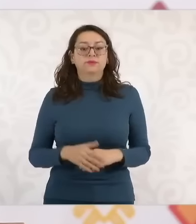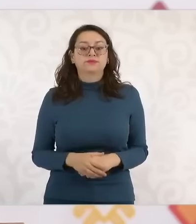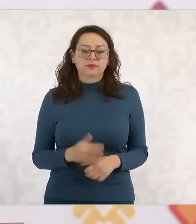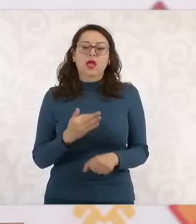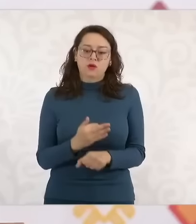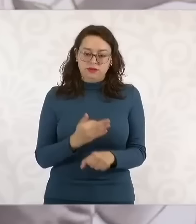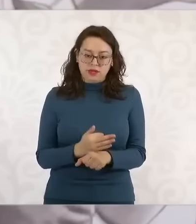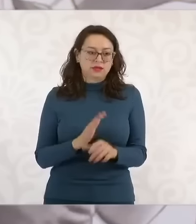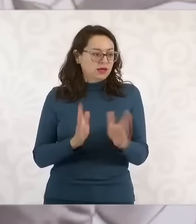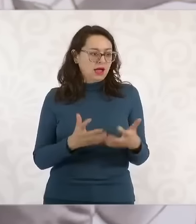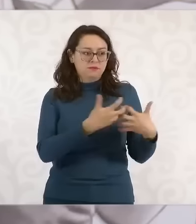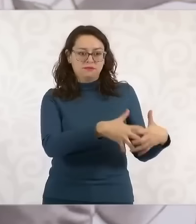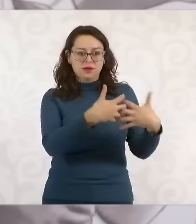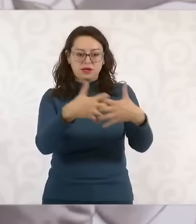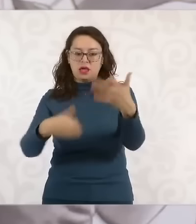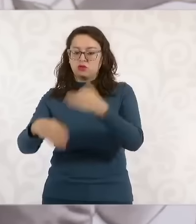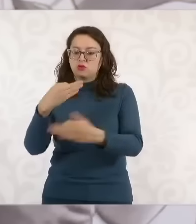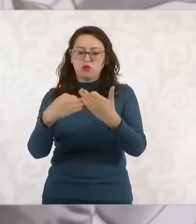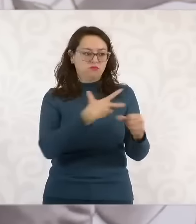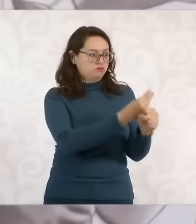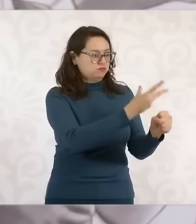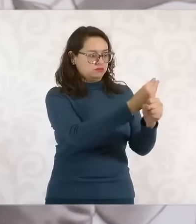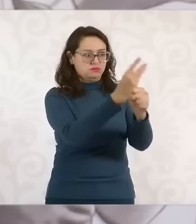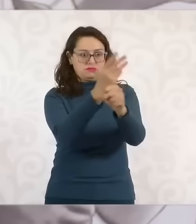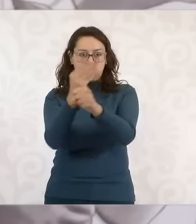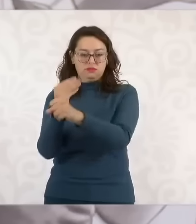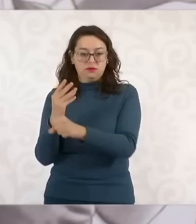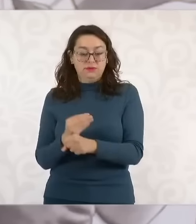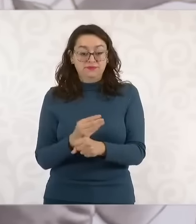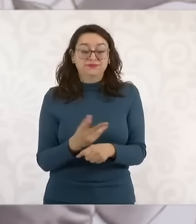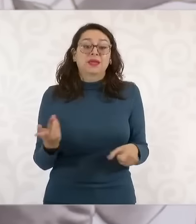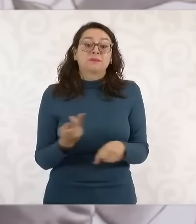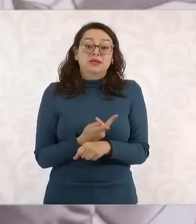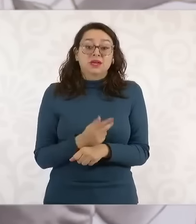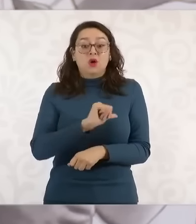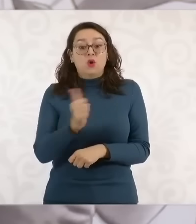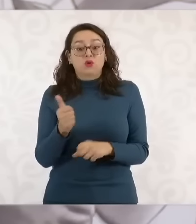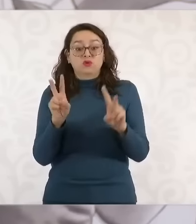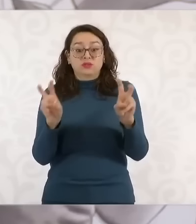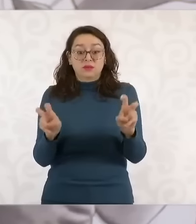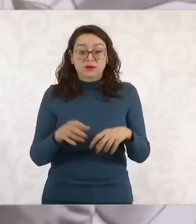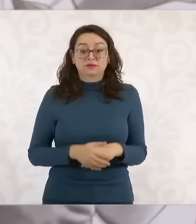otro tema. Estados Unidos quitó la el estímulo a los vehículos eléctricos. ¿Te acuerdas que